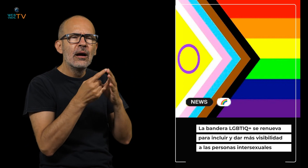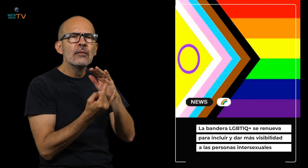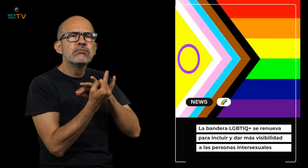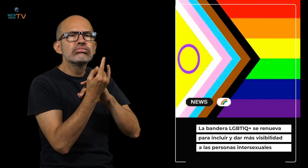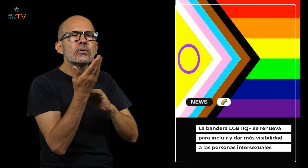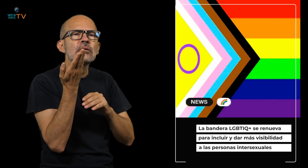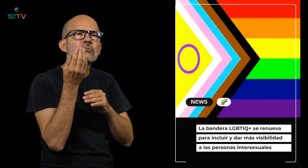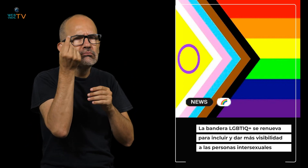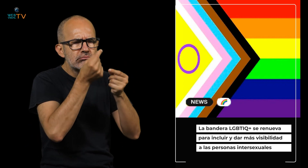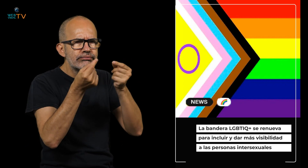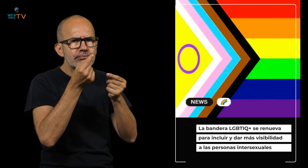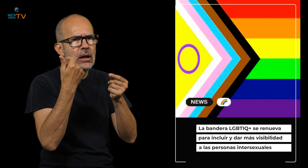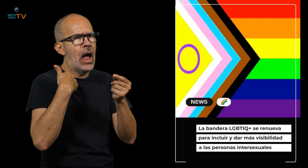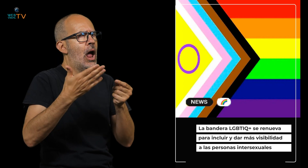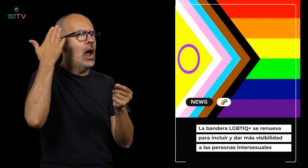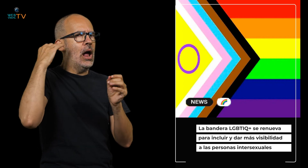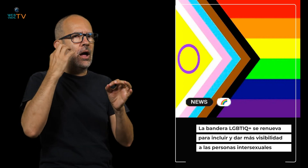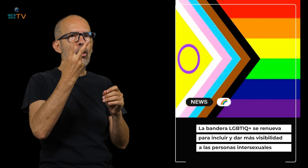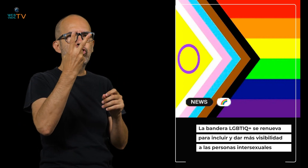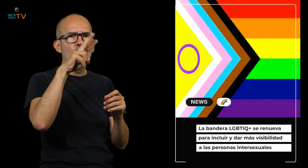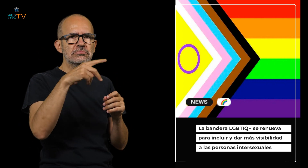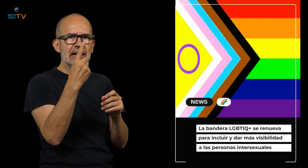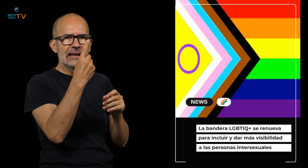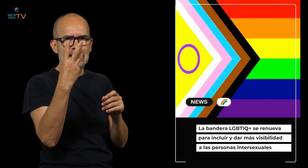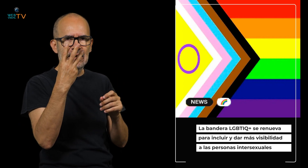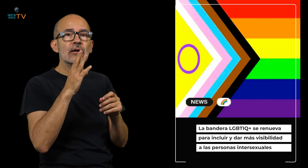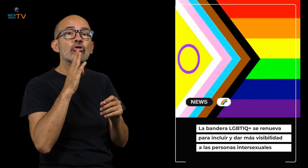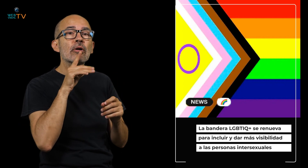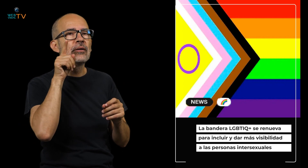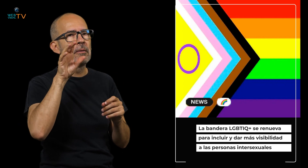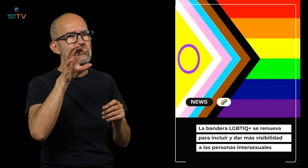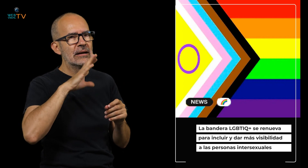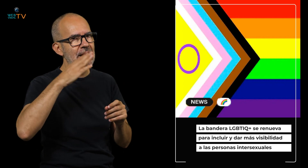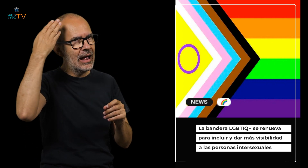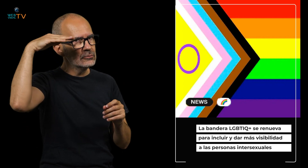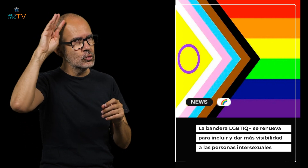El banderín amarillo con el anillo morado se creó en Australia en 2013.